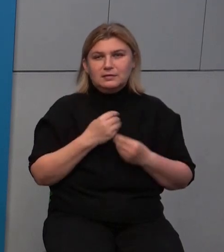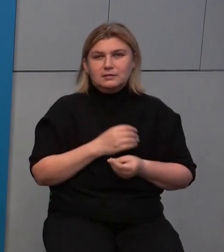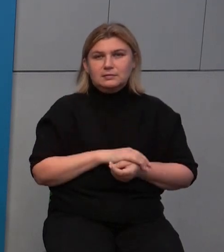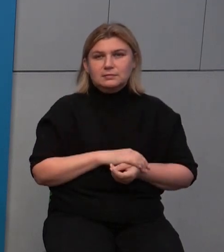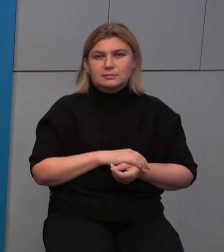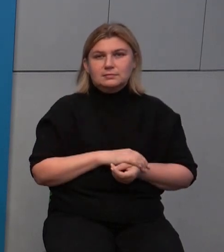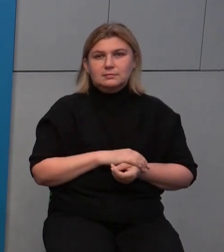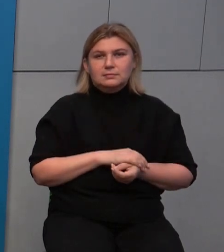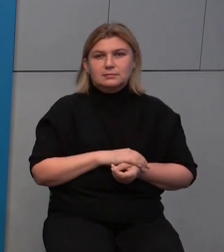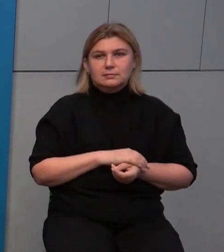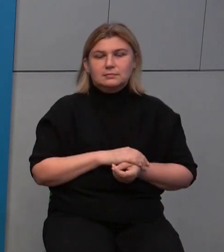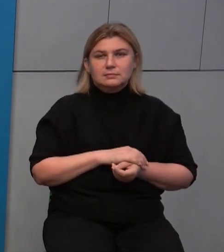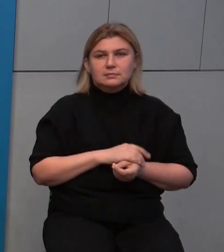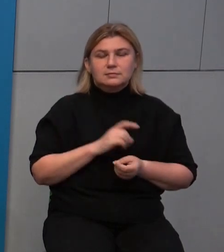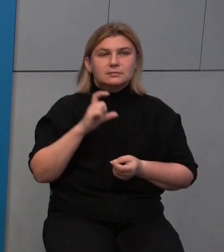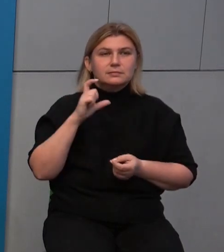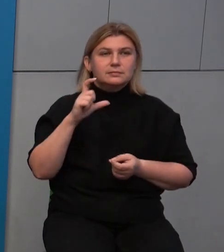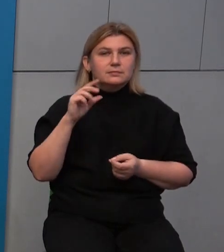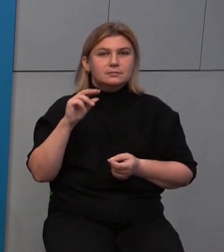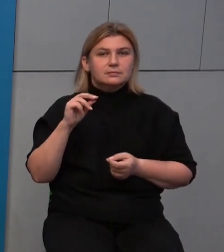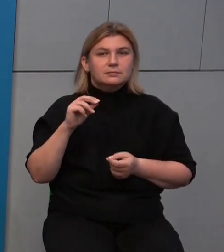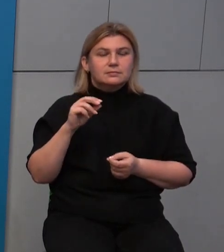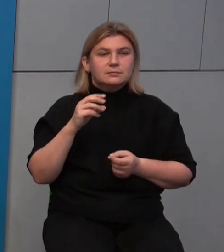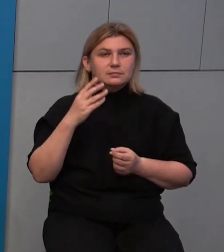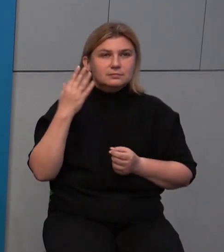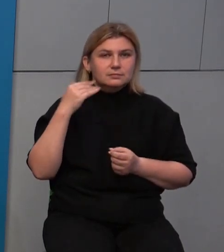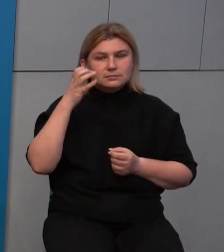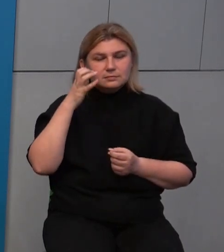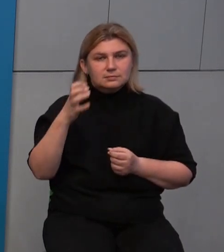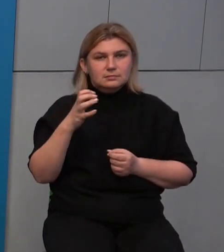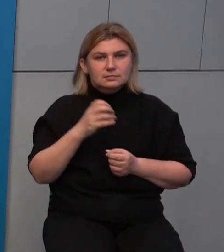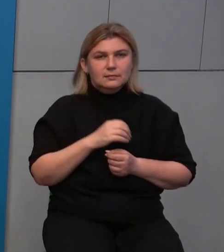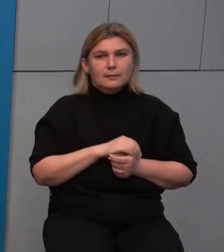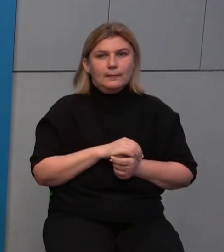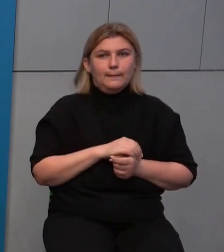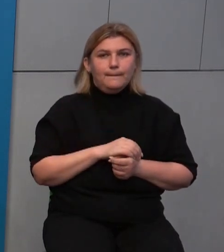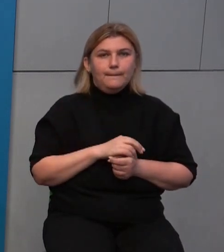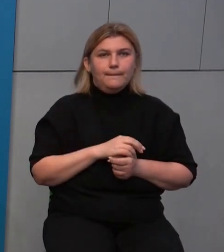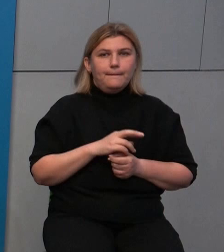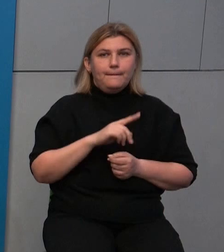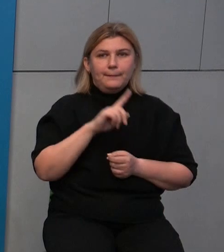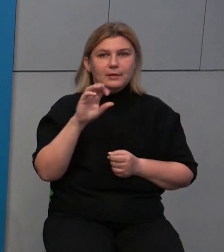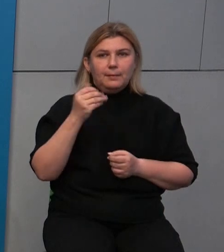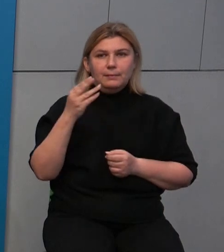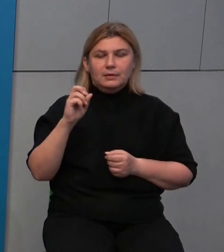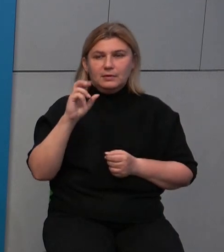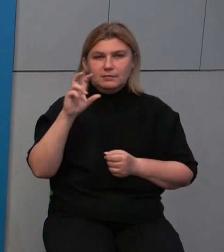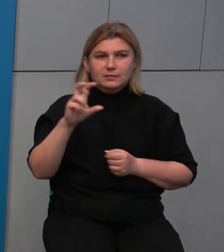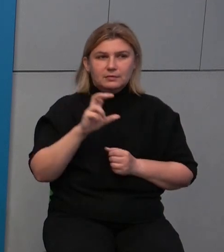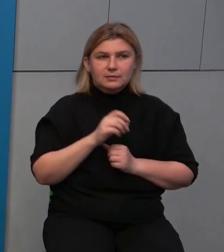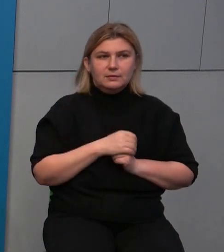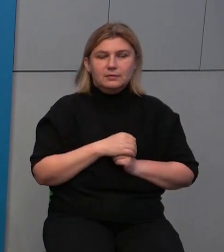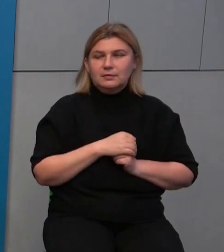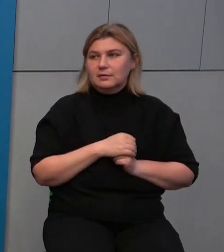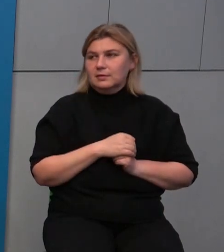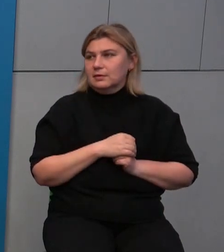cenionego jeszcze jakiś czas temu autora powieści science fiction, jakim jest Rafał Ziemkiewicz, którego wiemy, gdzie można spozycjonować.